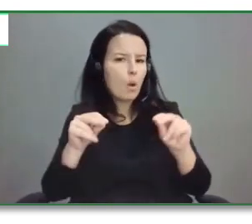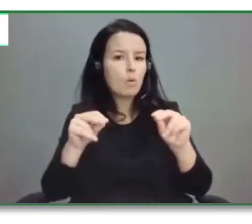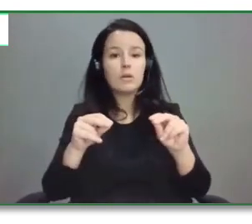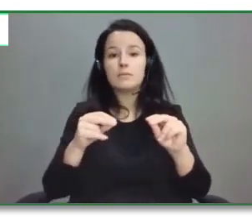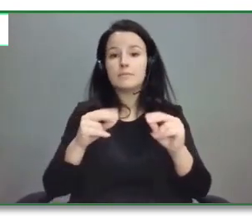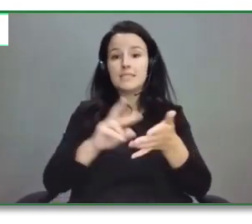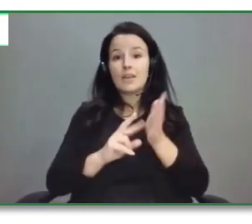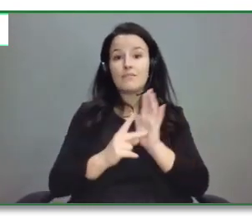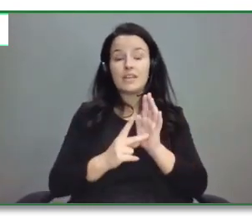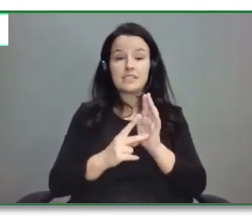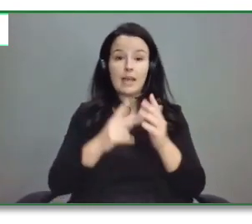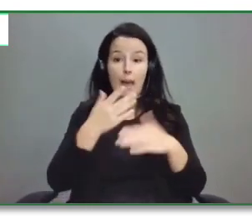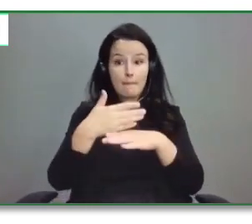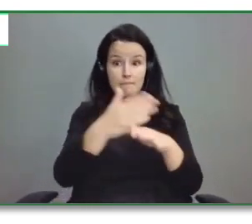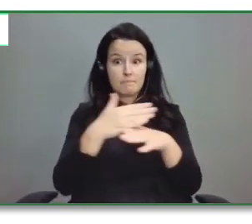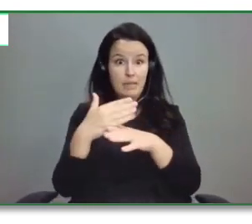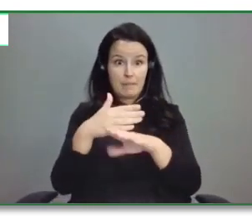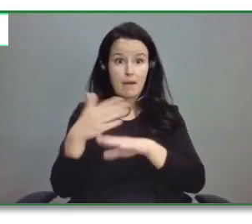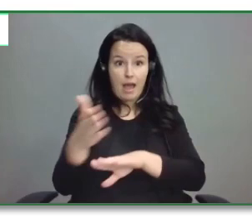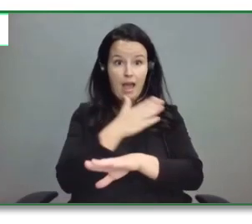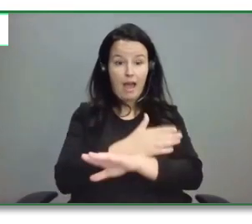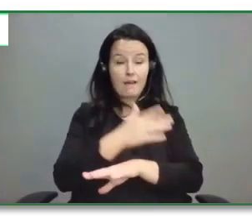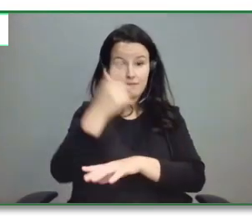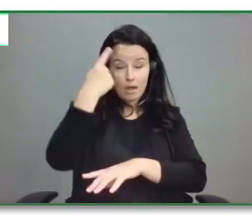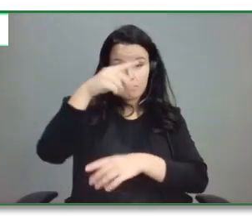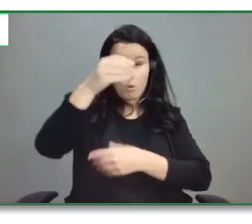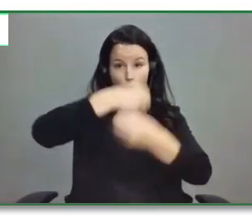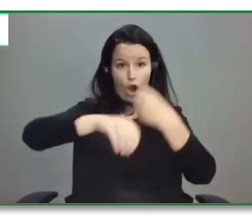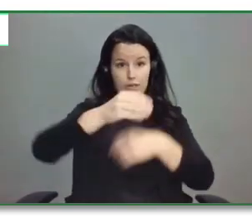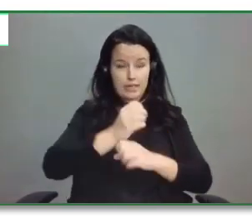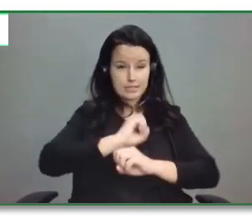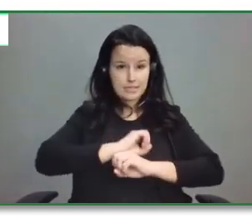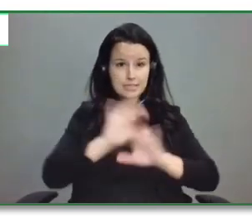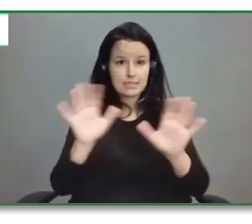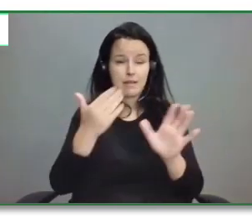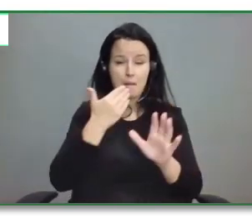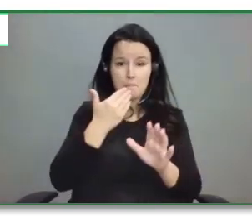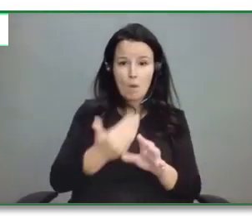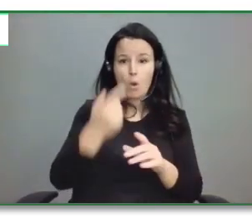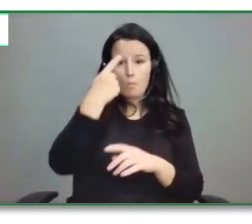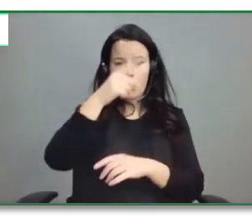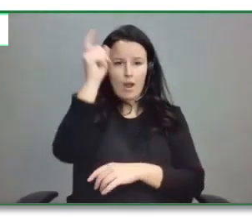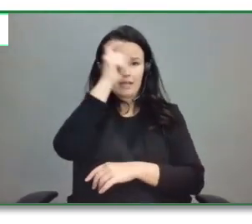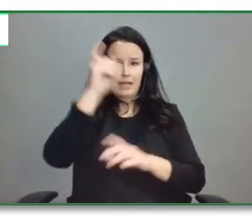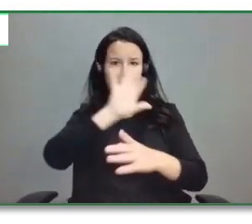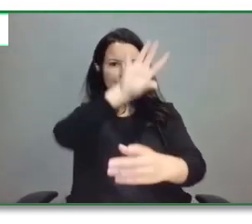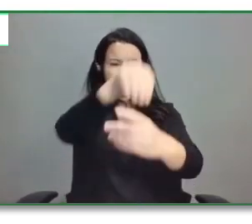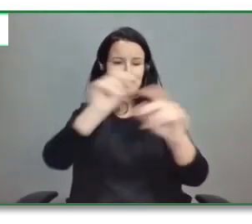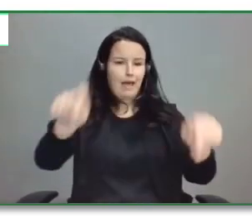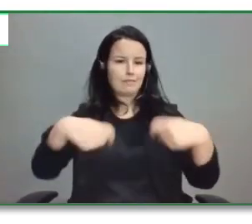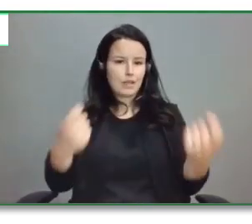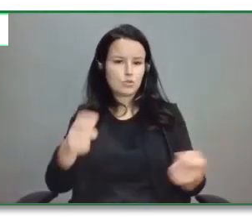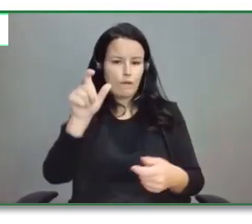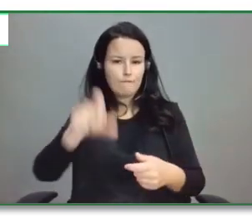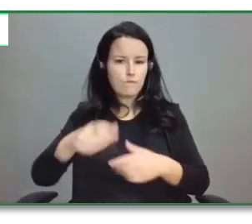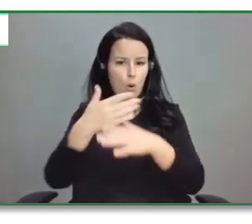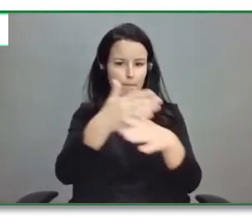préalable est nécessaire pour organiser adéquatement une expérience de la nature